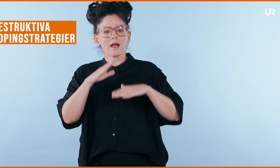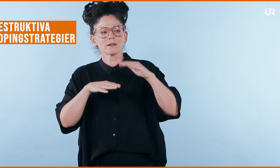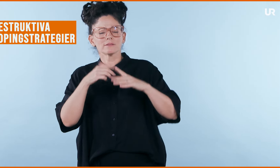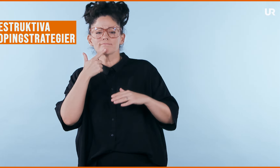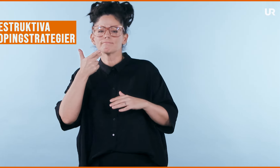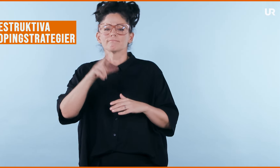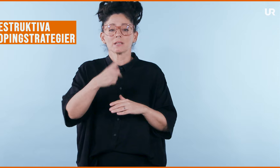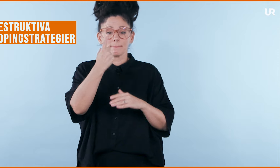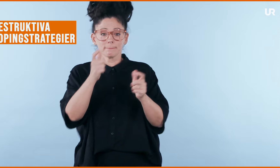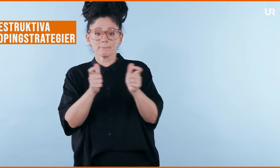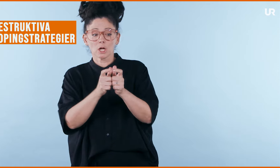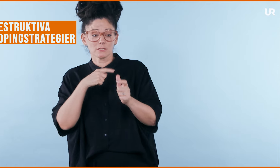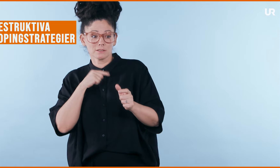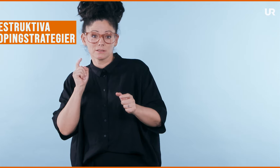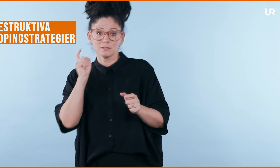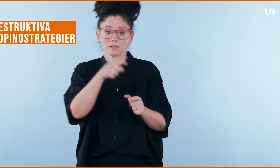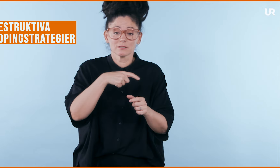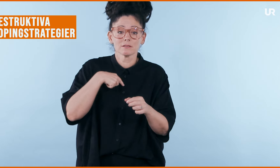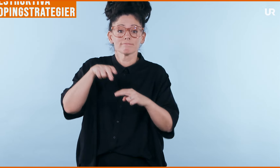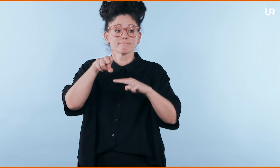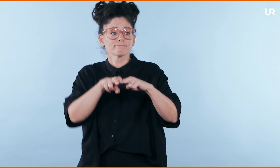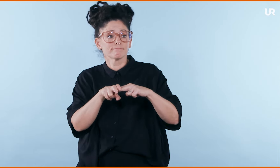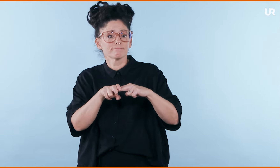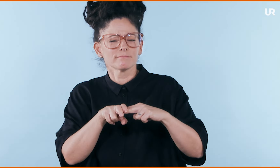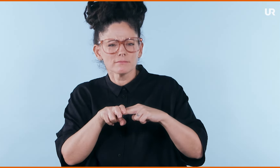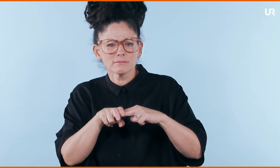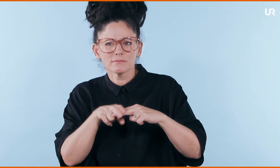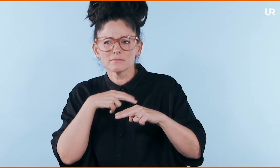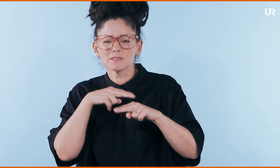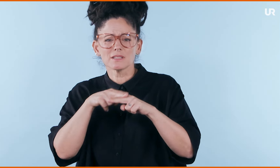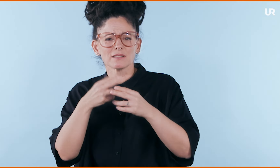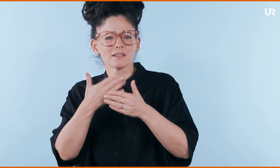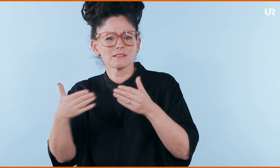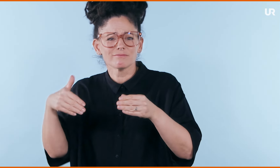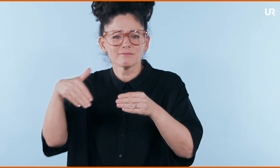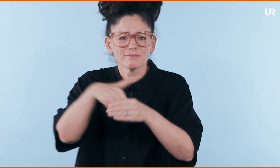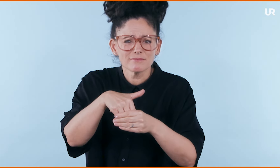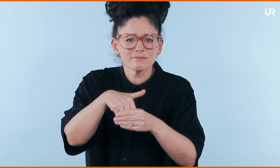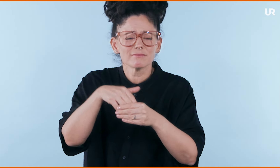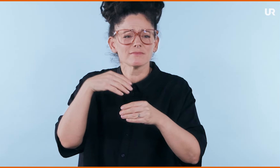är när man sitter i ett möte och inte känner sig delaktig i mötet.